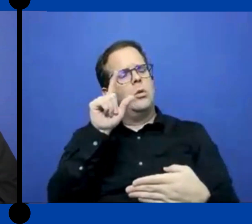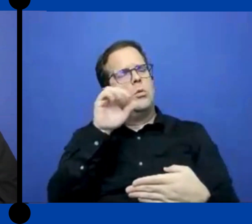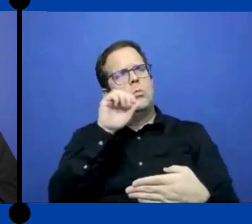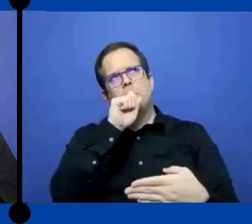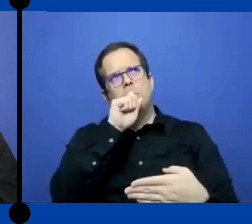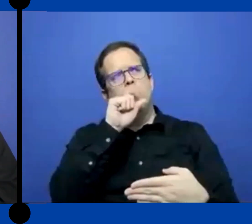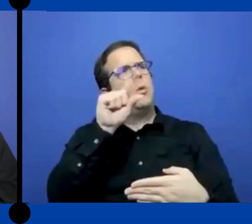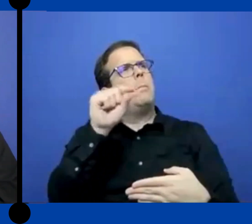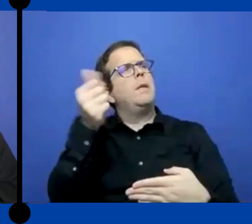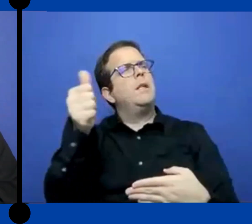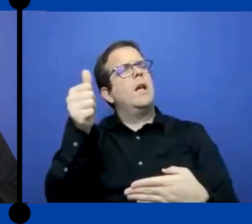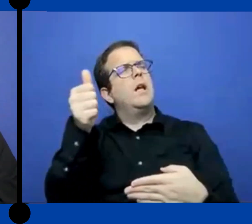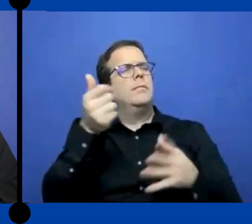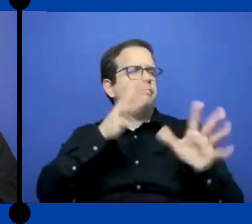2010.